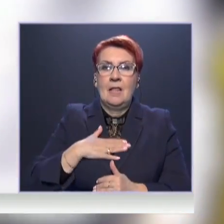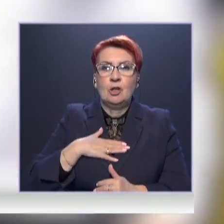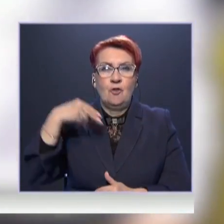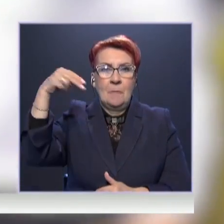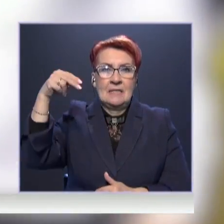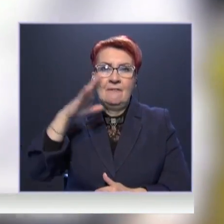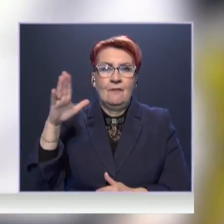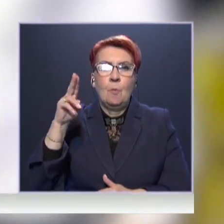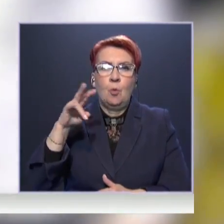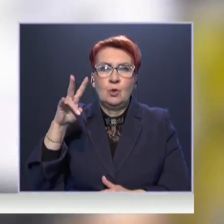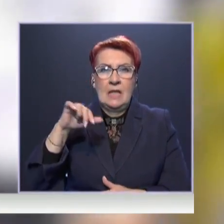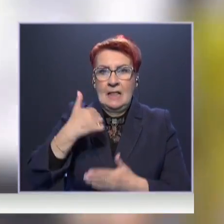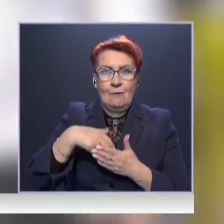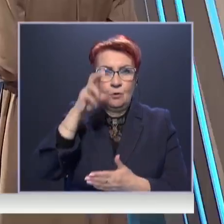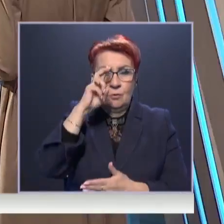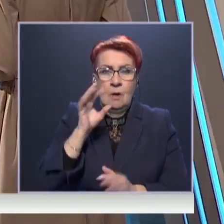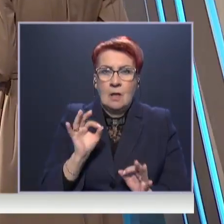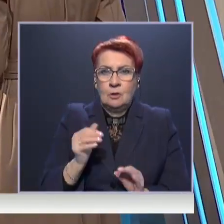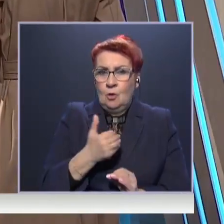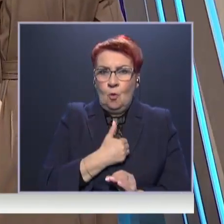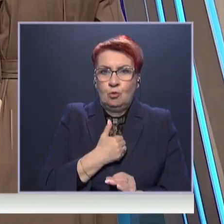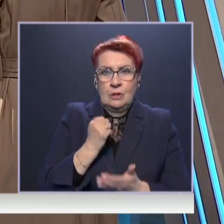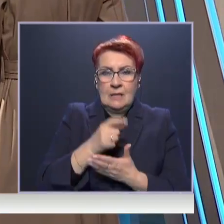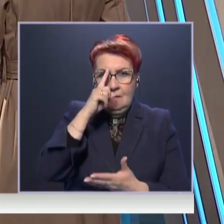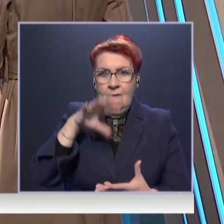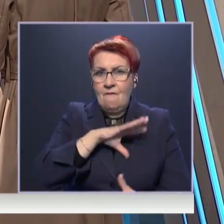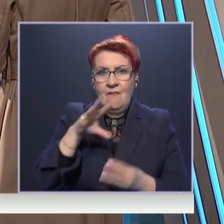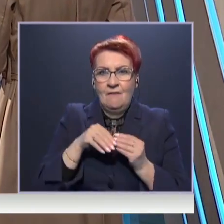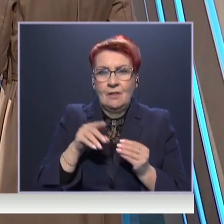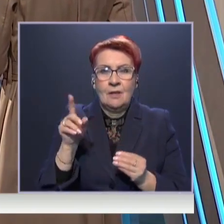вот Конечно хочется сделать выводы что все больше становится